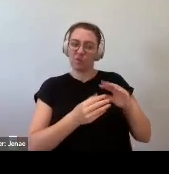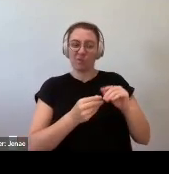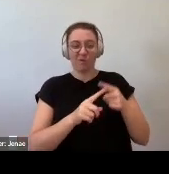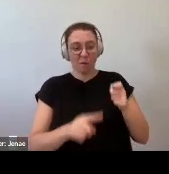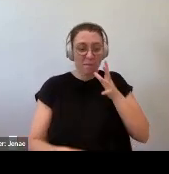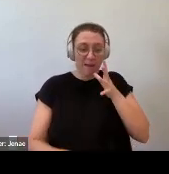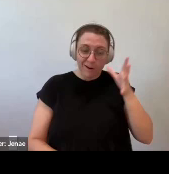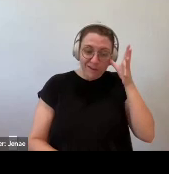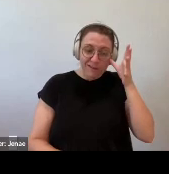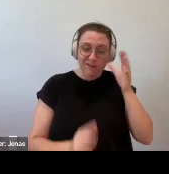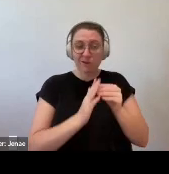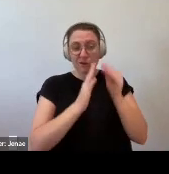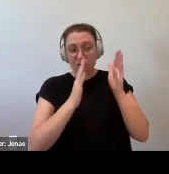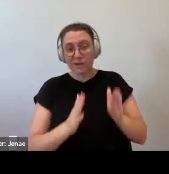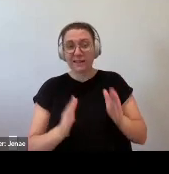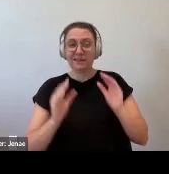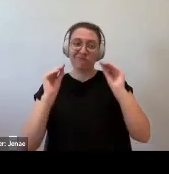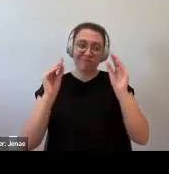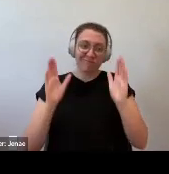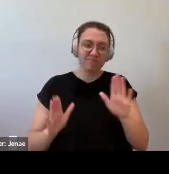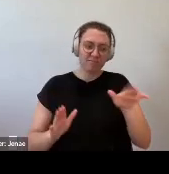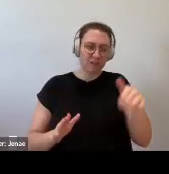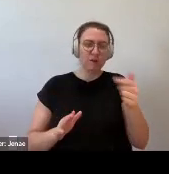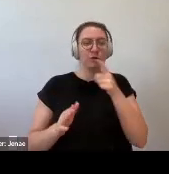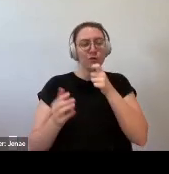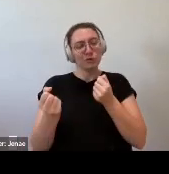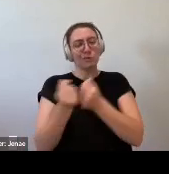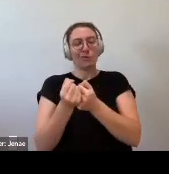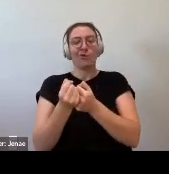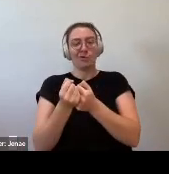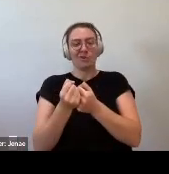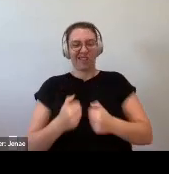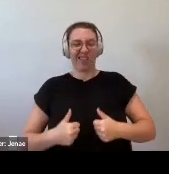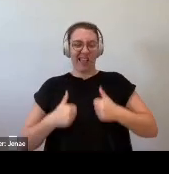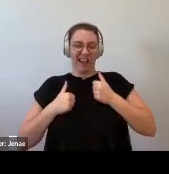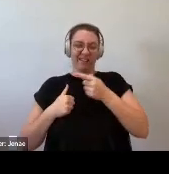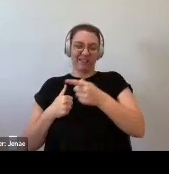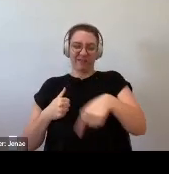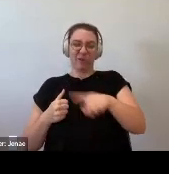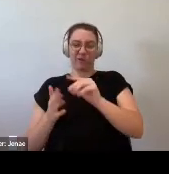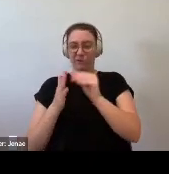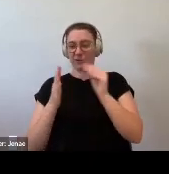educadores y otras personas que contribuyen a marcar la diferencia en la vida de los estudiantes. Nuestros